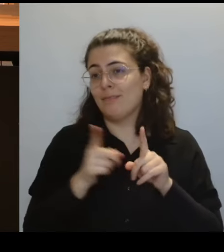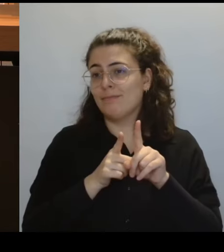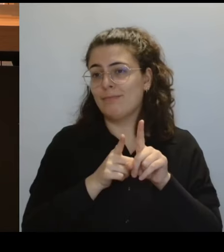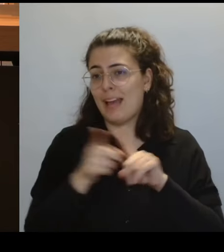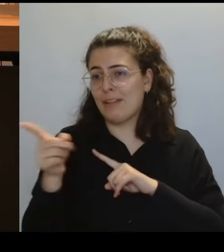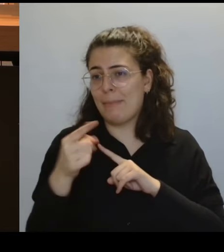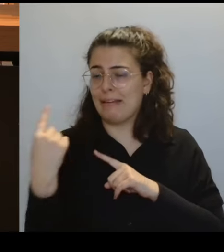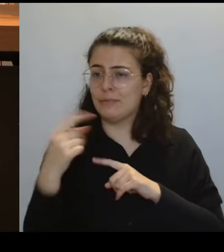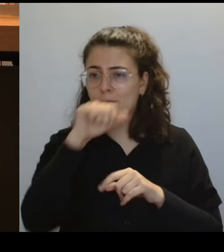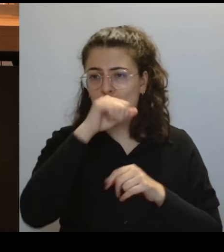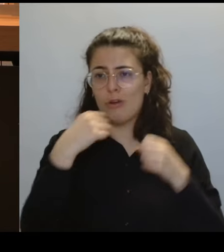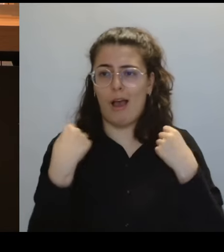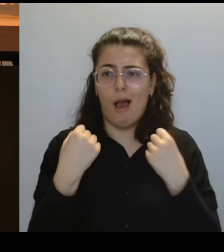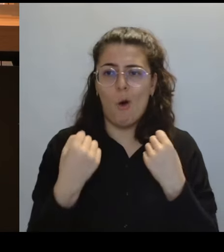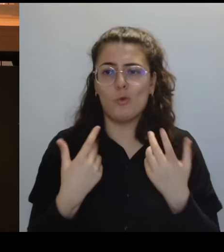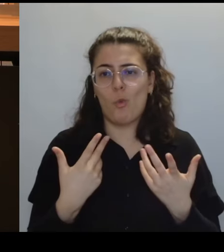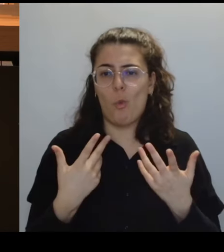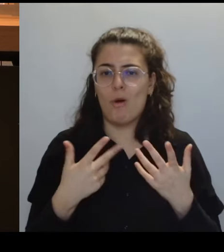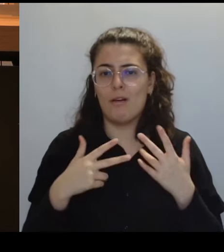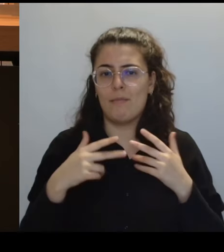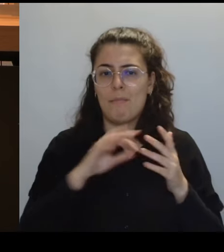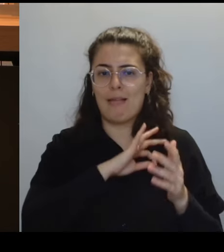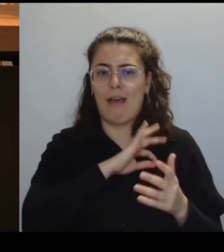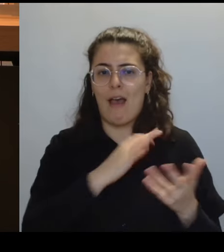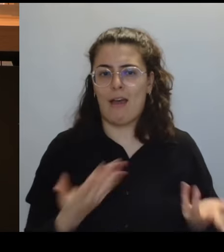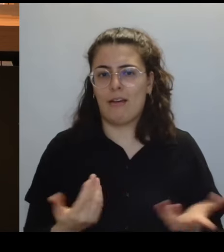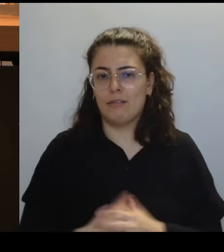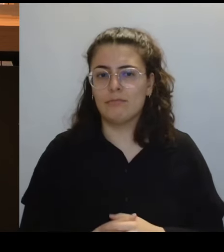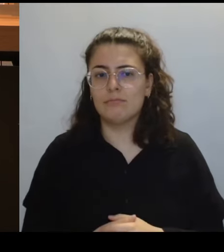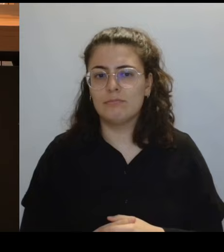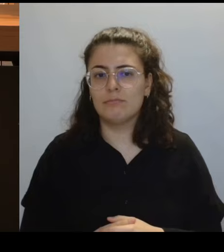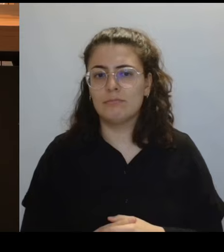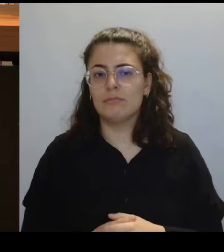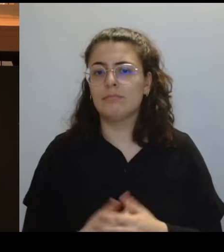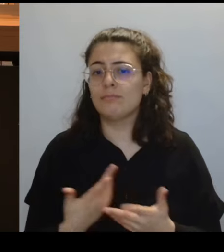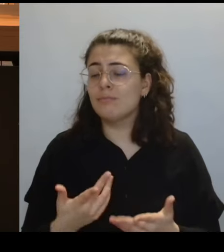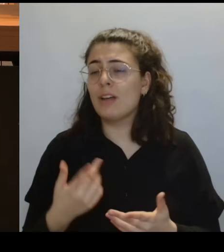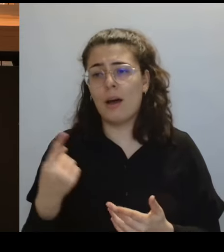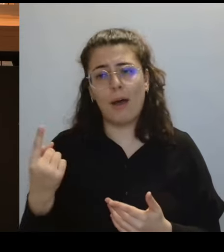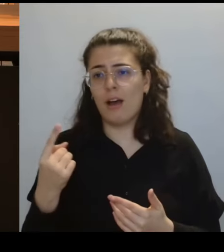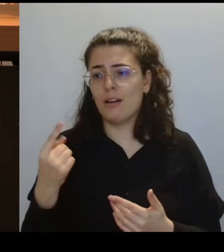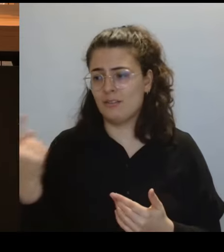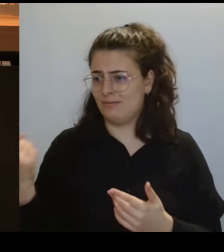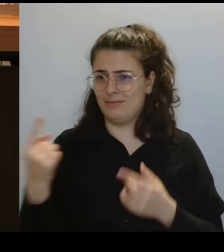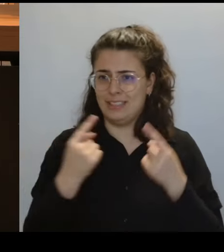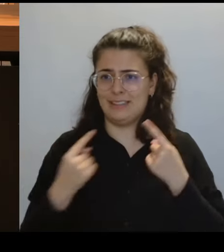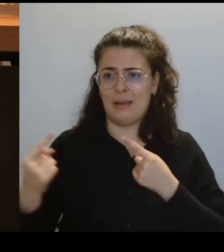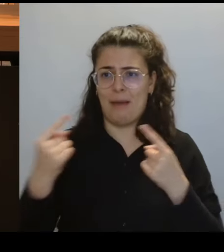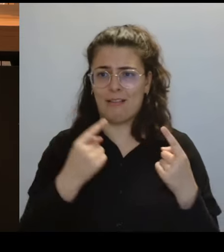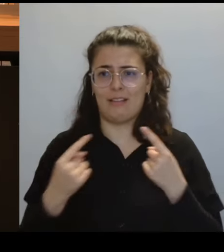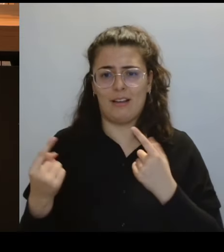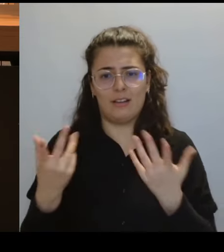Man kann dazu nur sagen, was sie hier für eine Debatten vom Zaun brechen, ohne zuvor in den Fachausschüssen auch nur mal